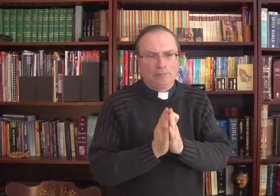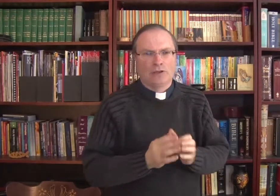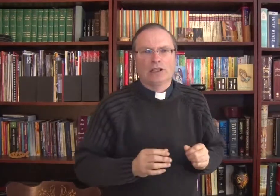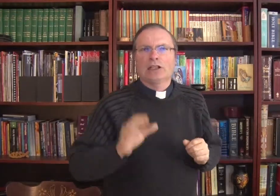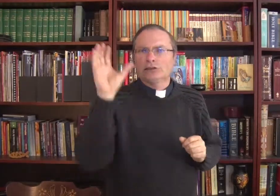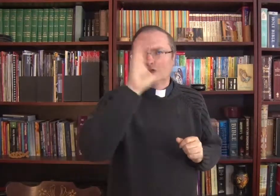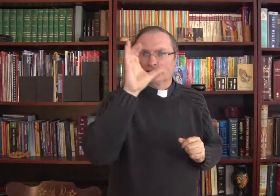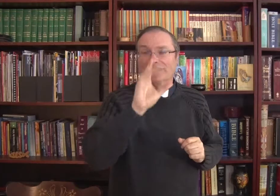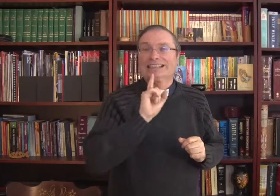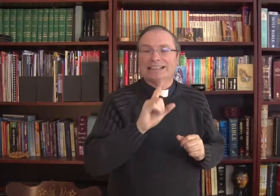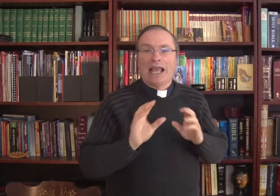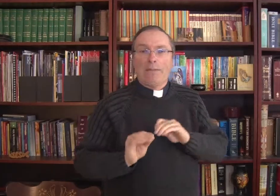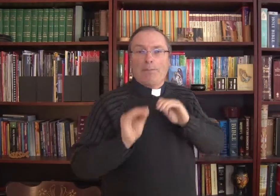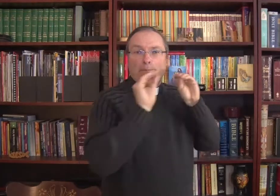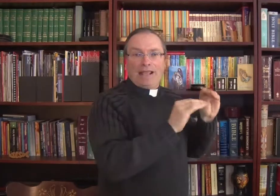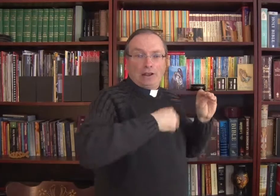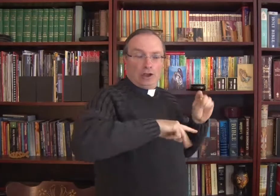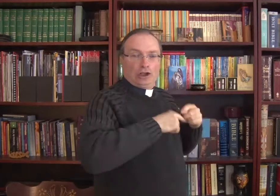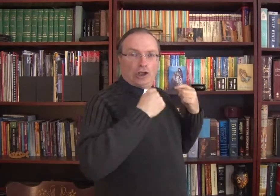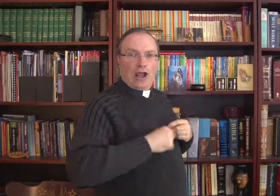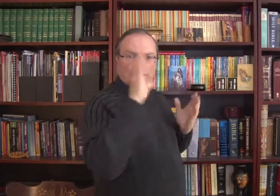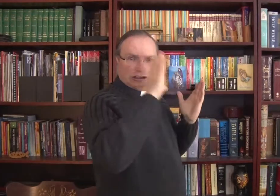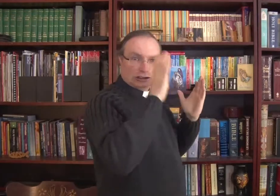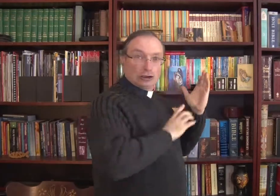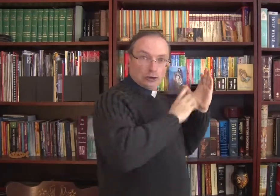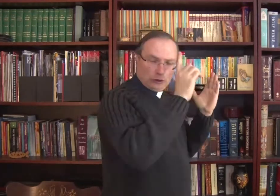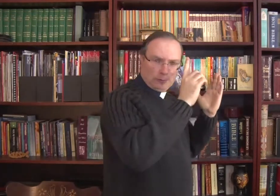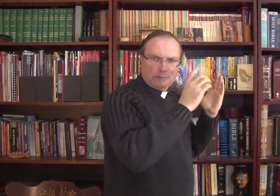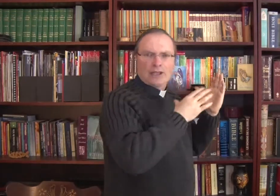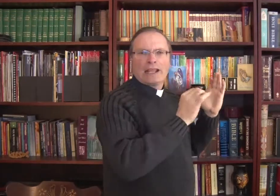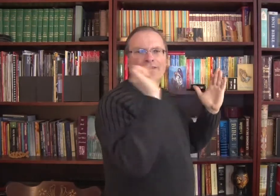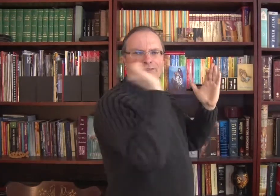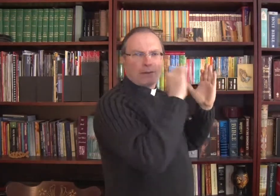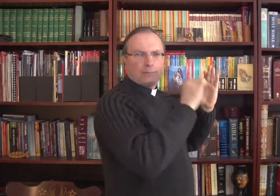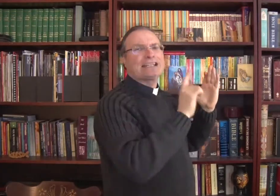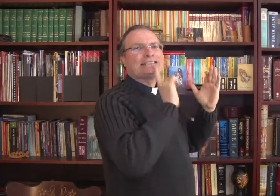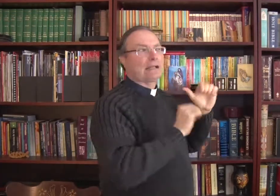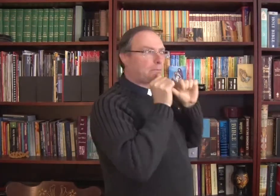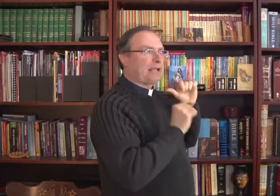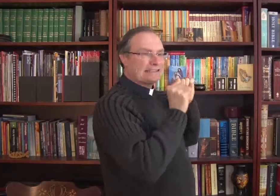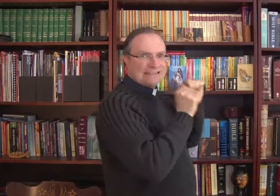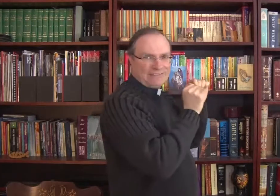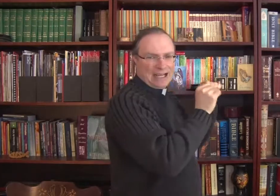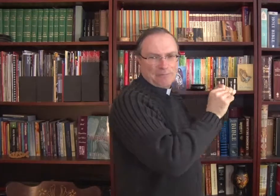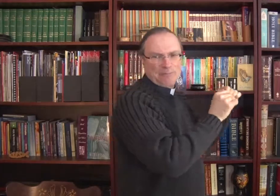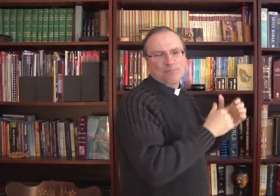chercher c’est mettre notre cœur à chercher Dieu, et frapper c’est persévérer.